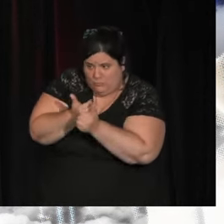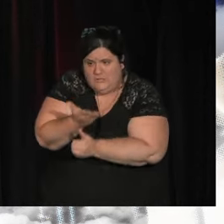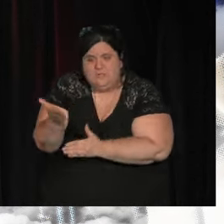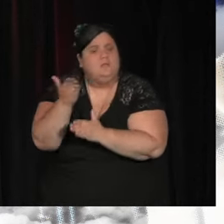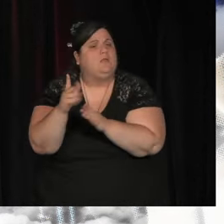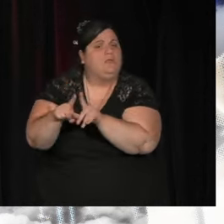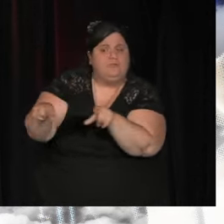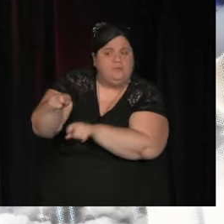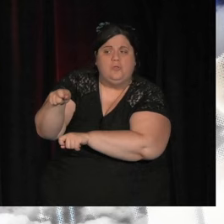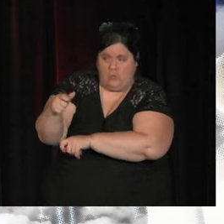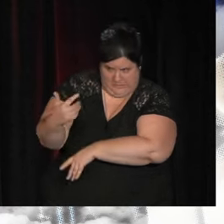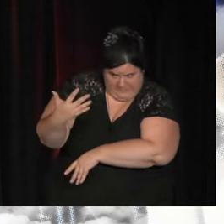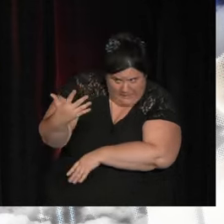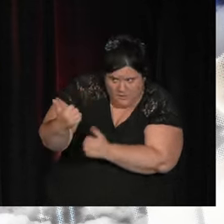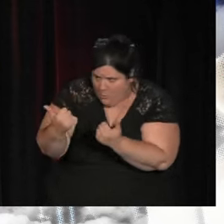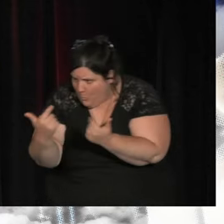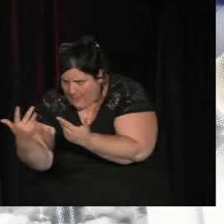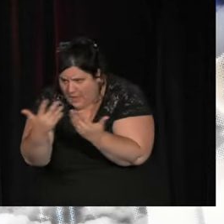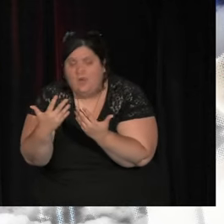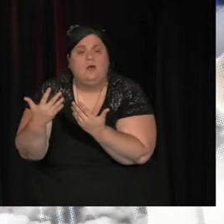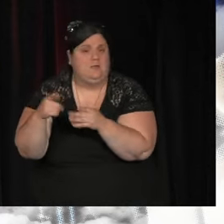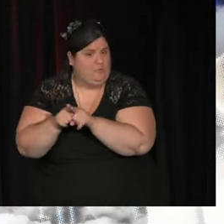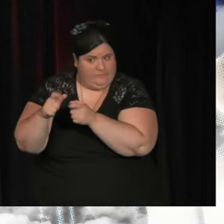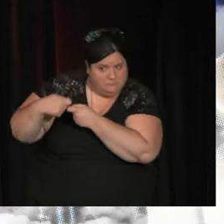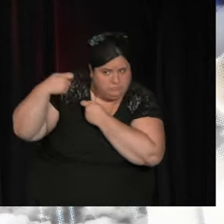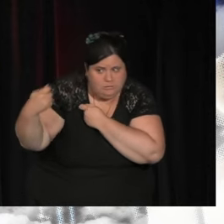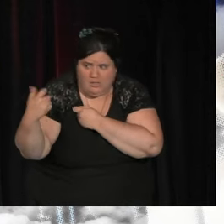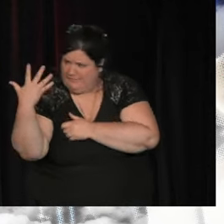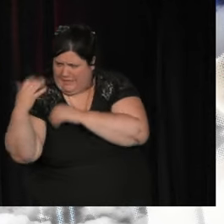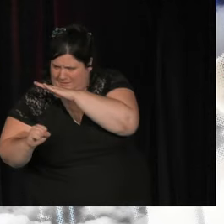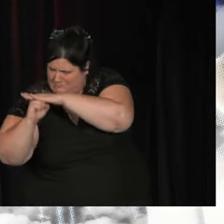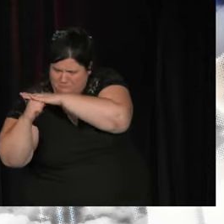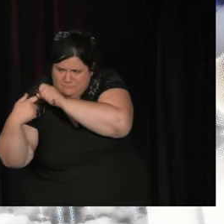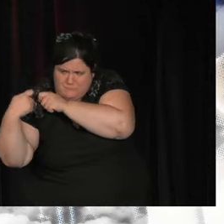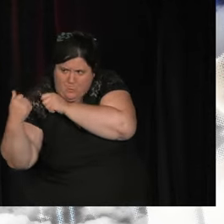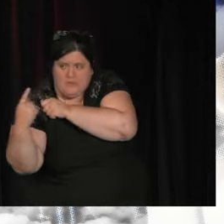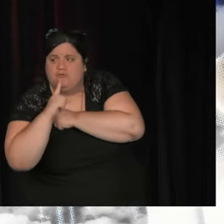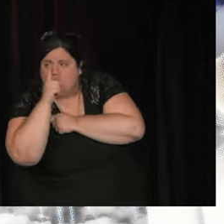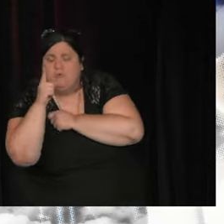Et du nombre de jours que tu avais conservé ton score, etc. Et quand tu jouais en quick play, en pick up, tu pouvais mettre un